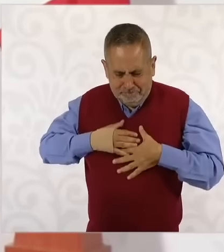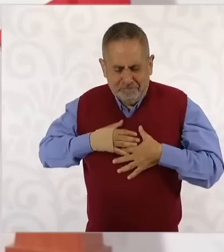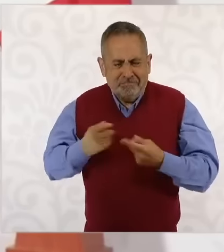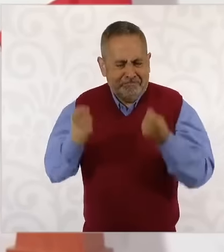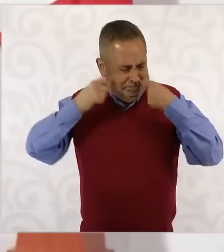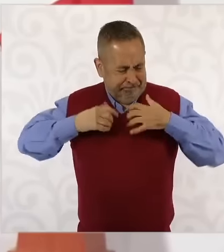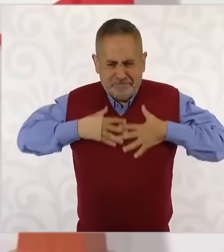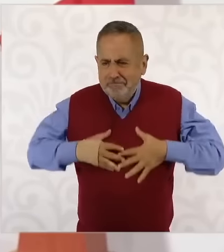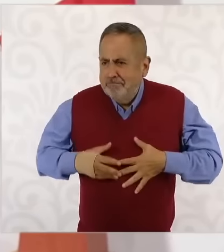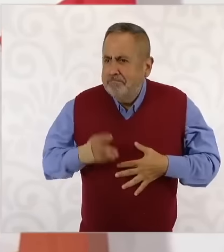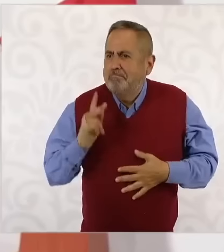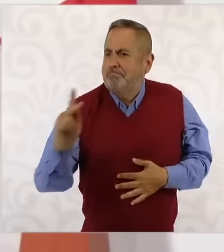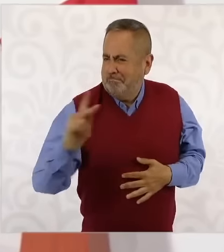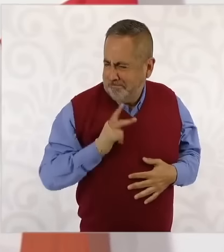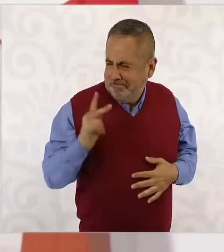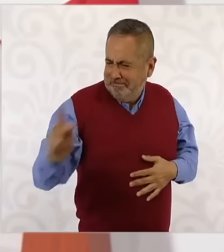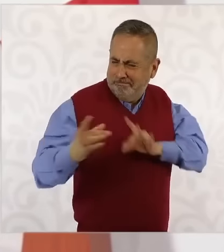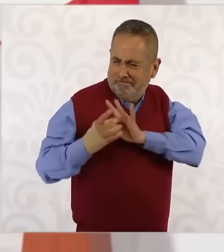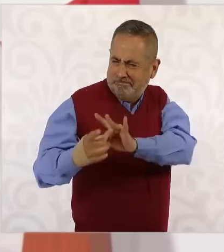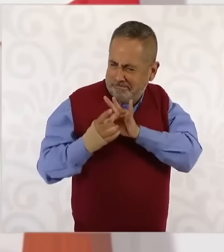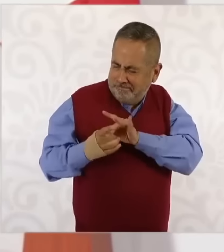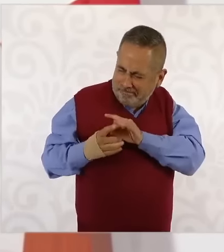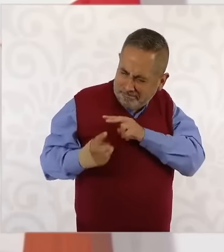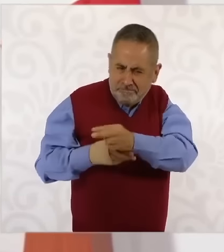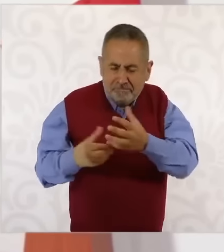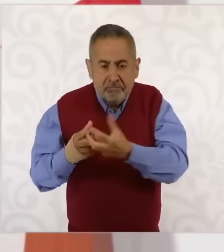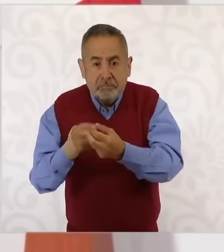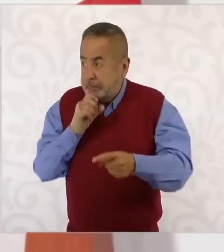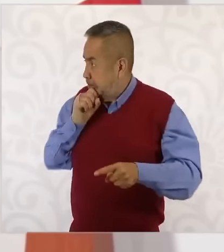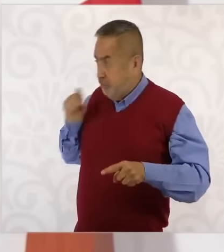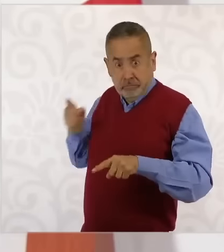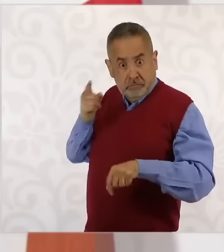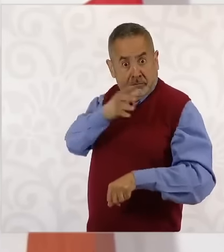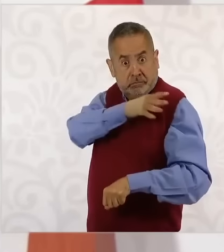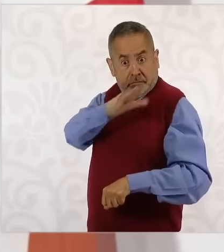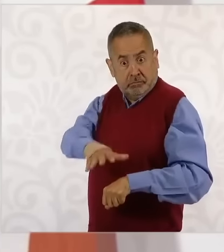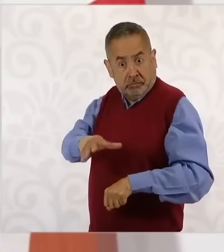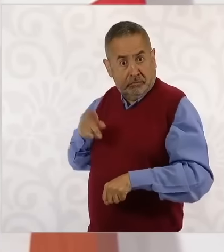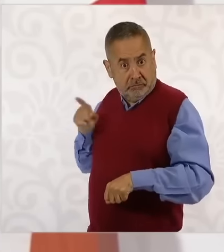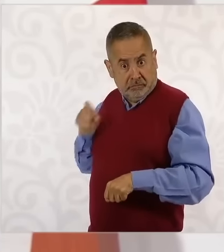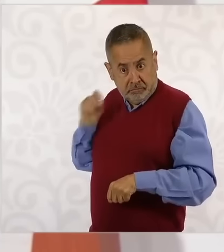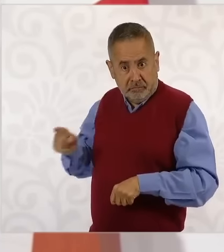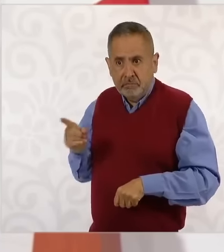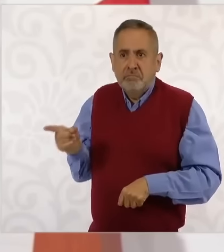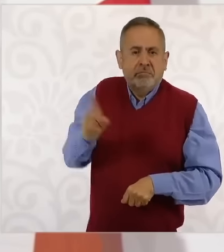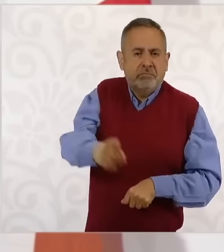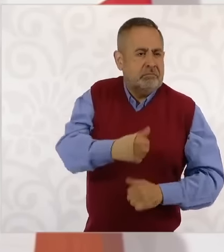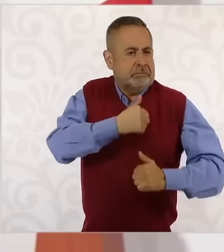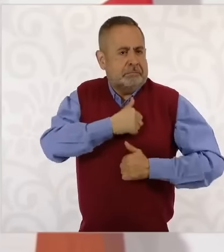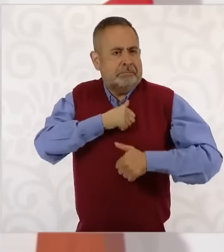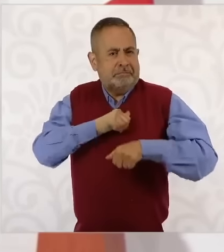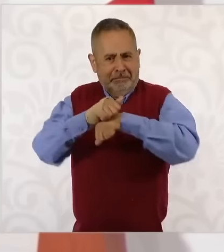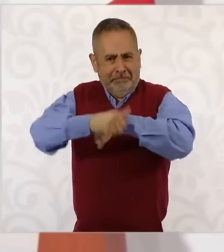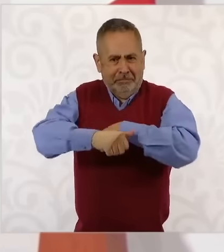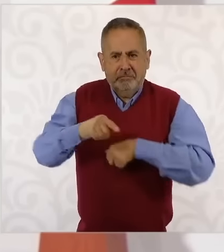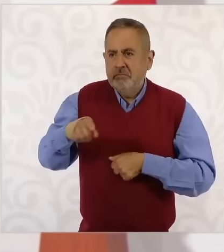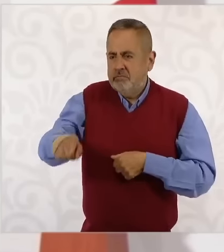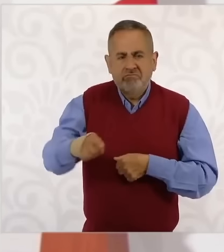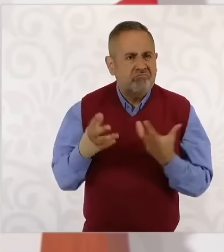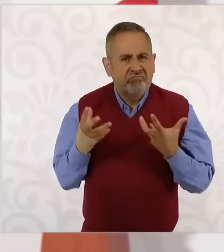es que el sentimiento desde el general secretario hasta el soldado raso, tienen esa generosidad.